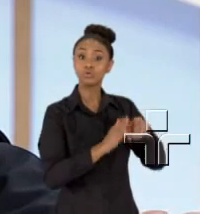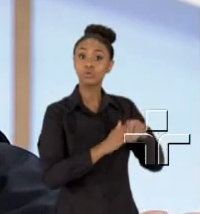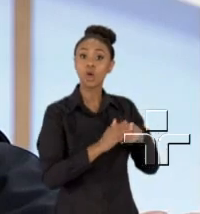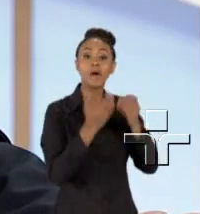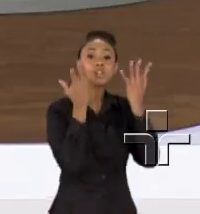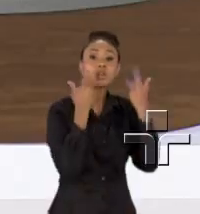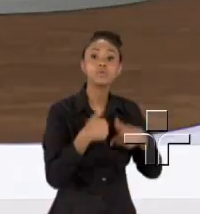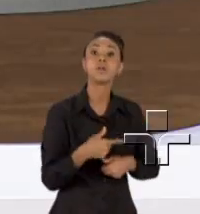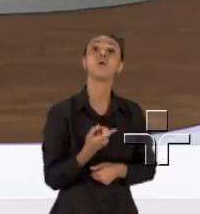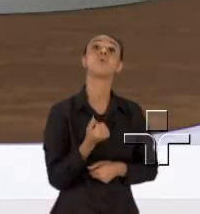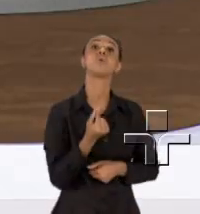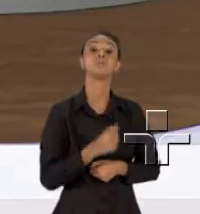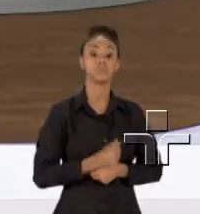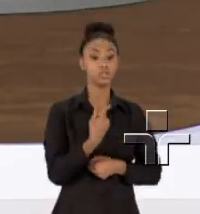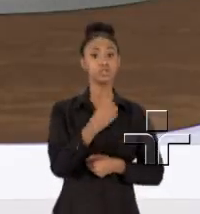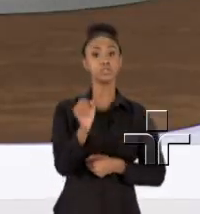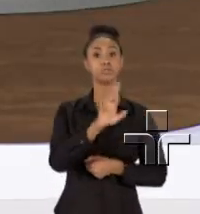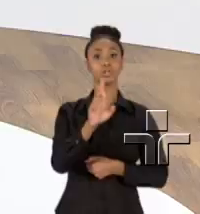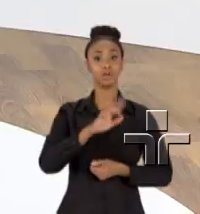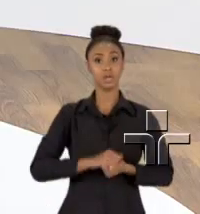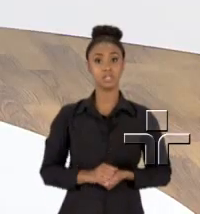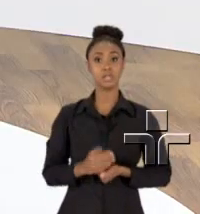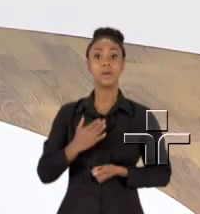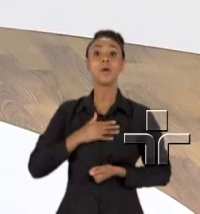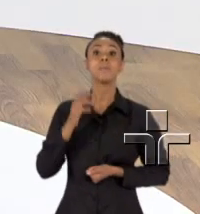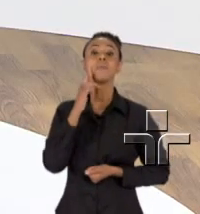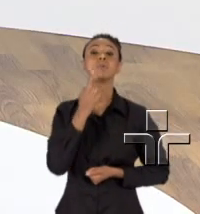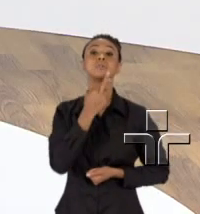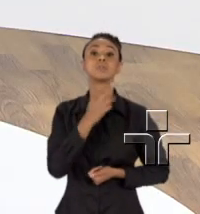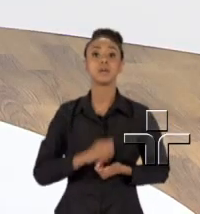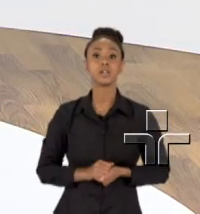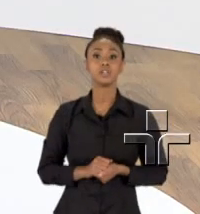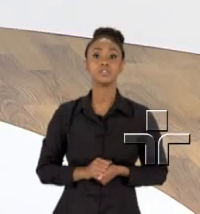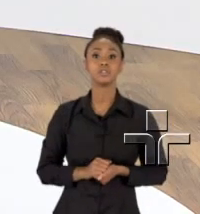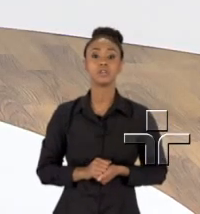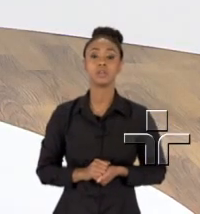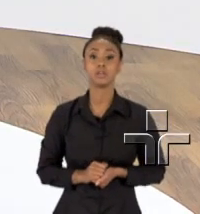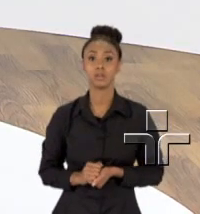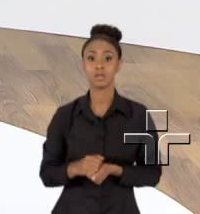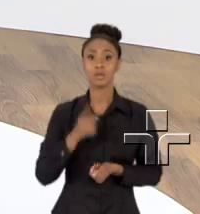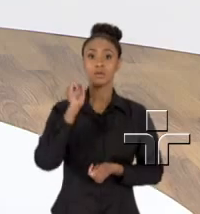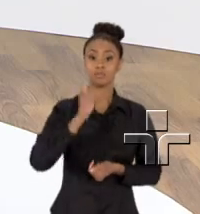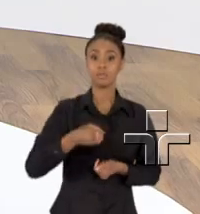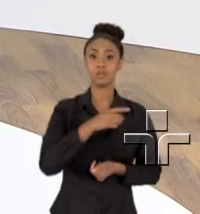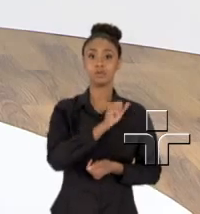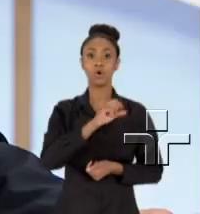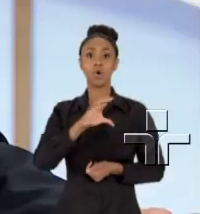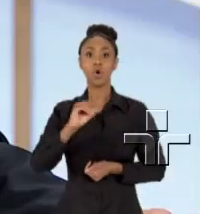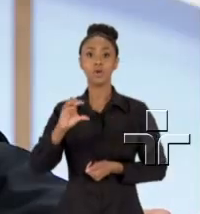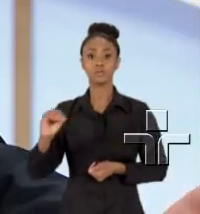Em um restaurante onde eu faço 16.800 couvert, e aí?